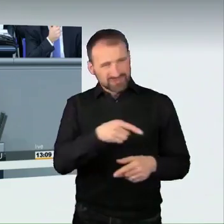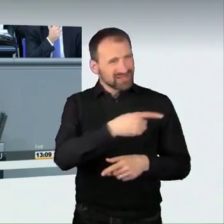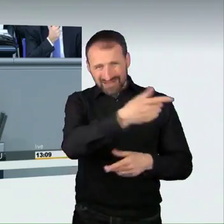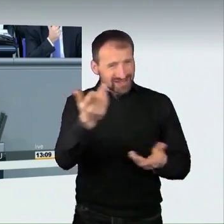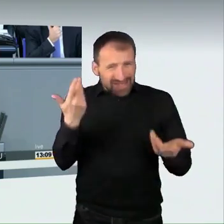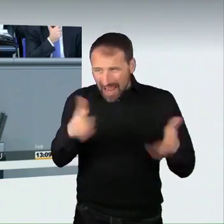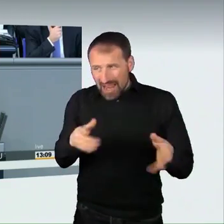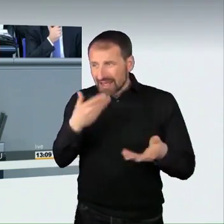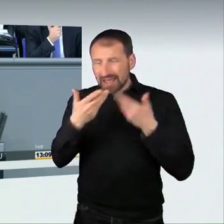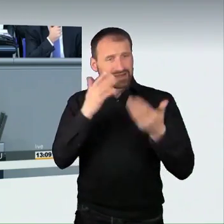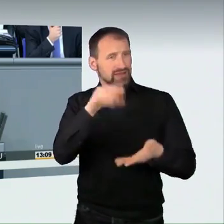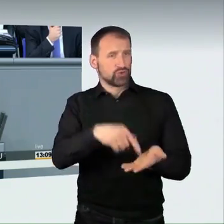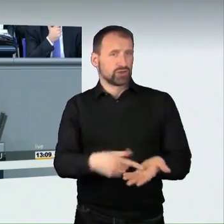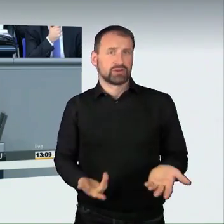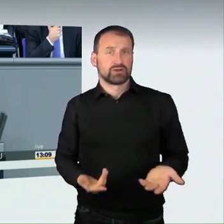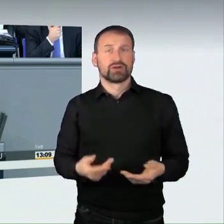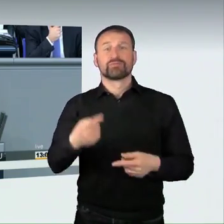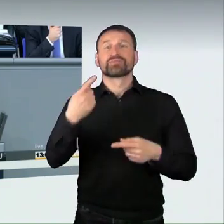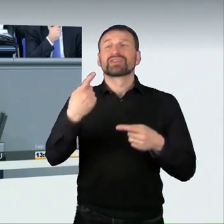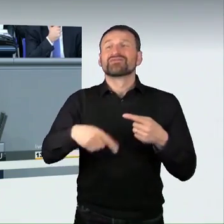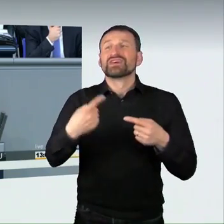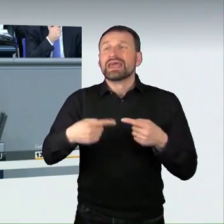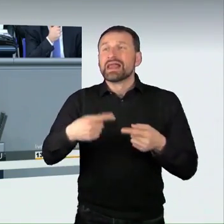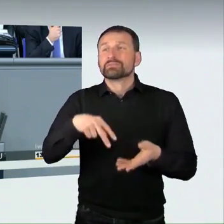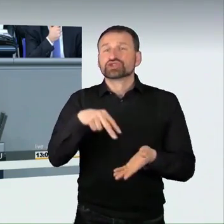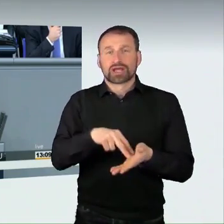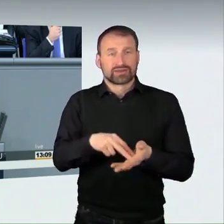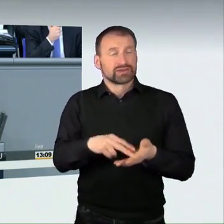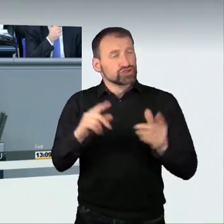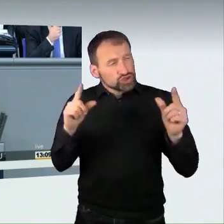in diesem Land hat sich mittlerweile auf 1 Million summiert.